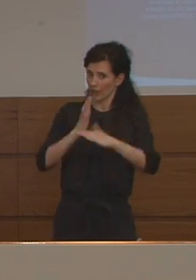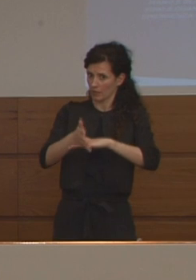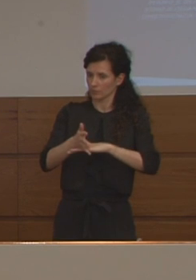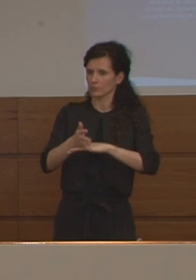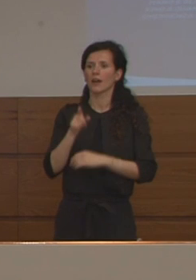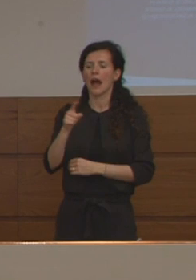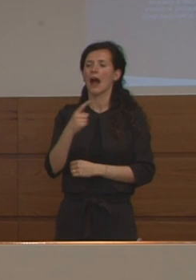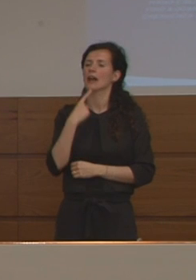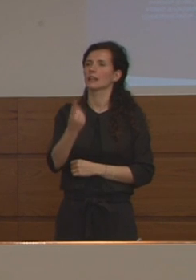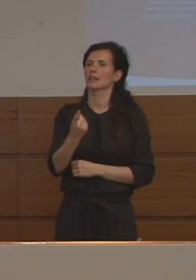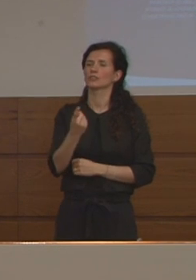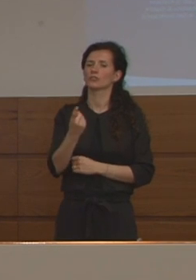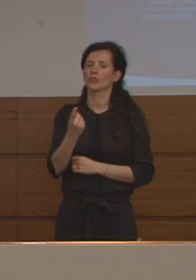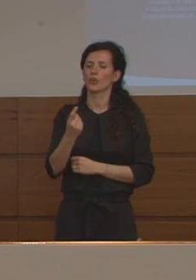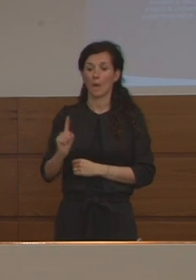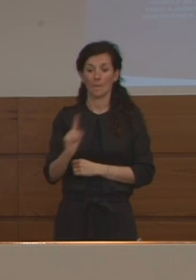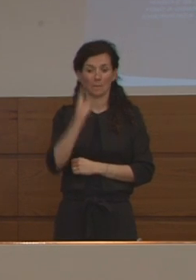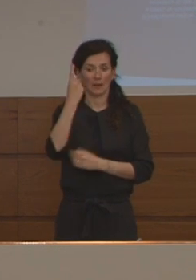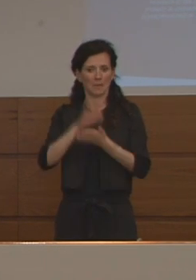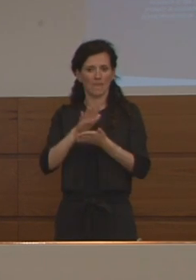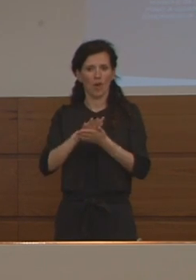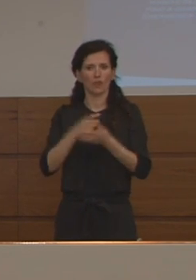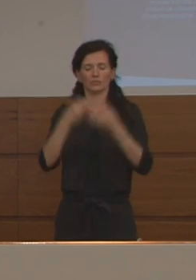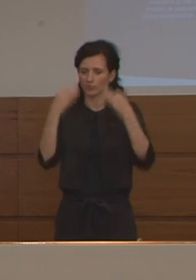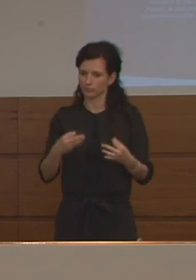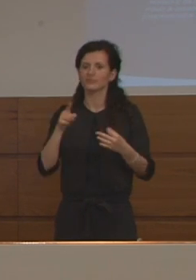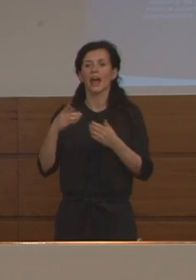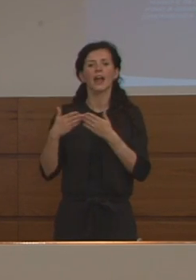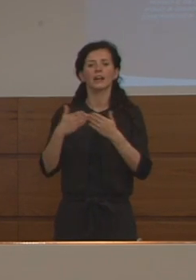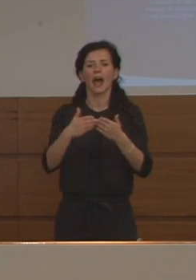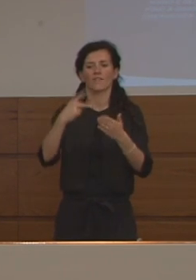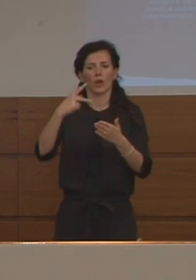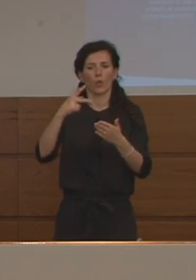prima volta verrà applicato sul caso Alan Curdi, ma che sarà applicato anche